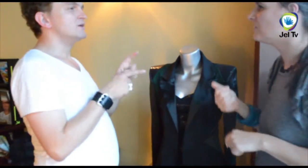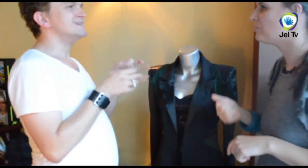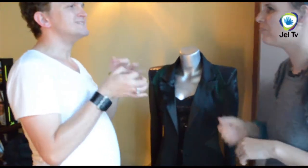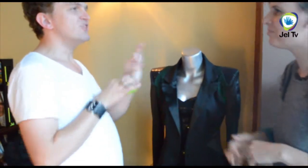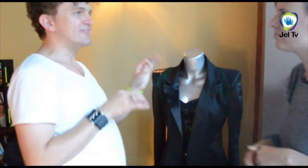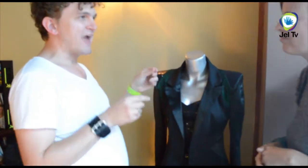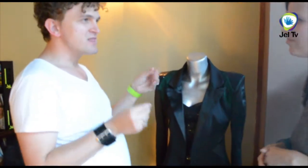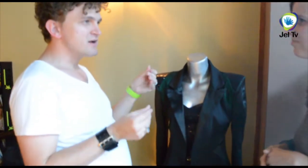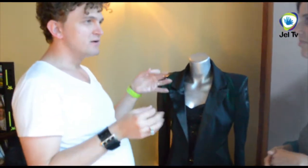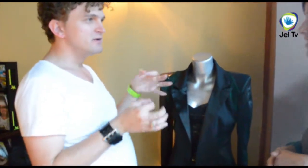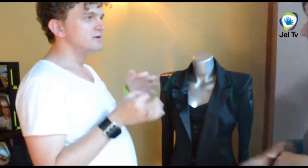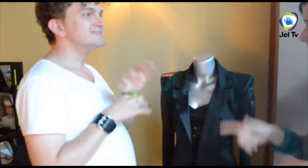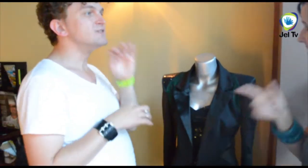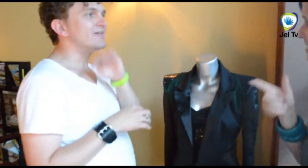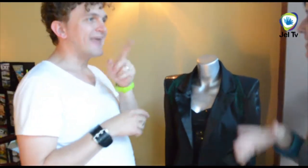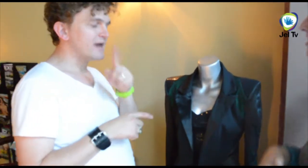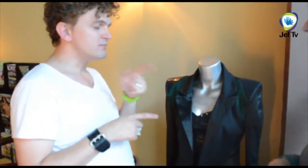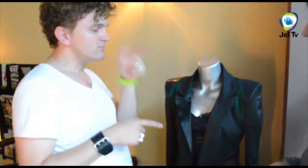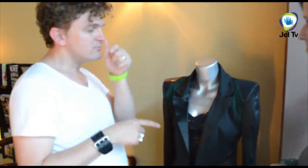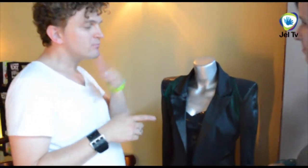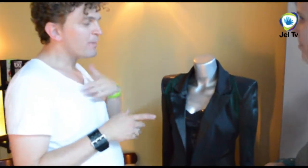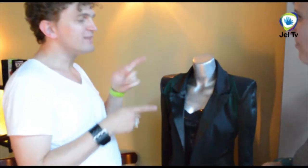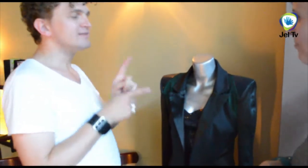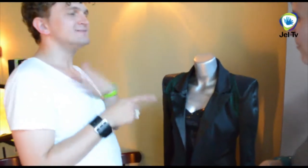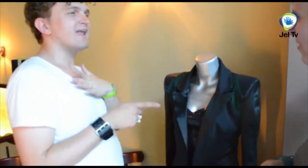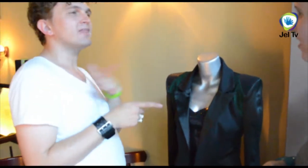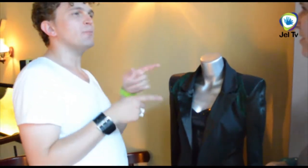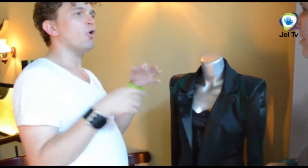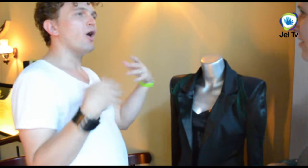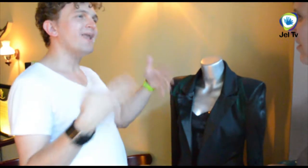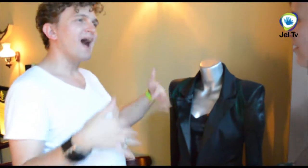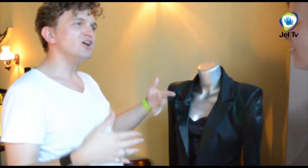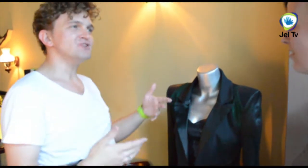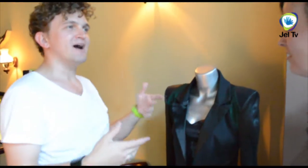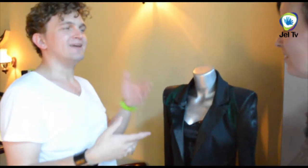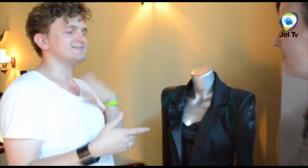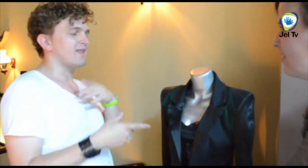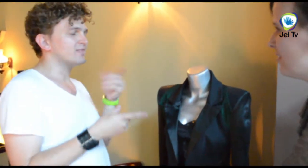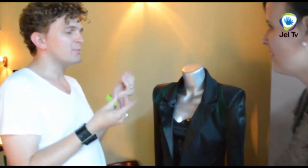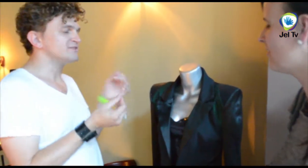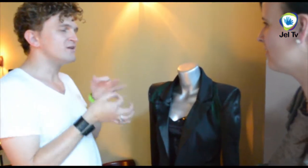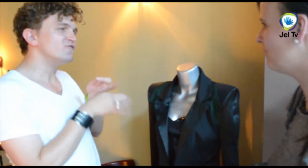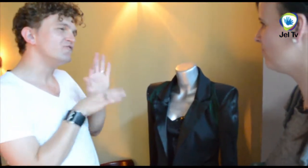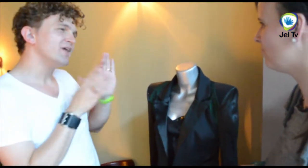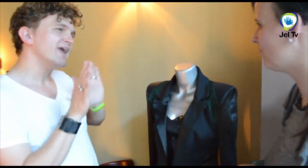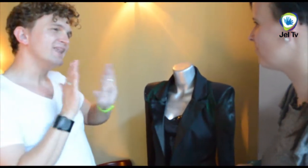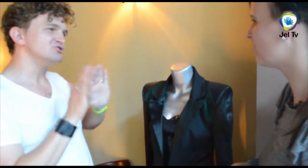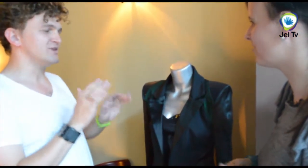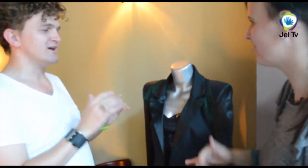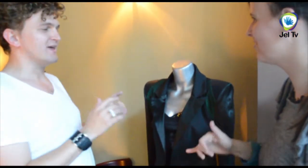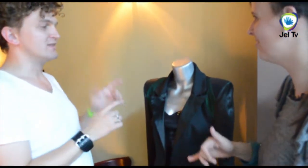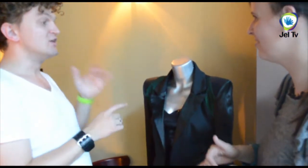Hmm, szeretem! Szatén. SZATÉN. Szeretem, mert lezser. Szeretem az ilyen fényeset.